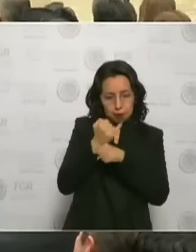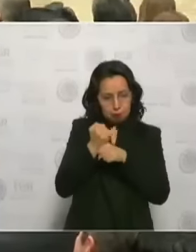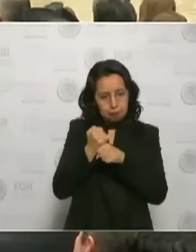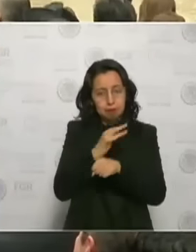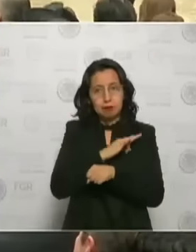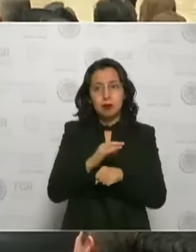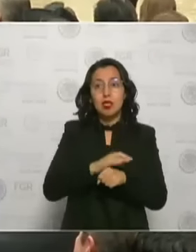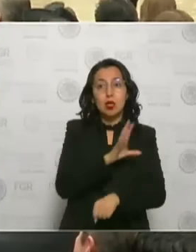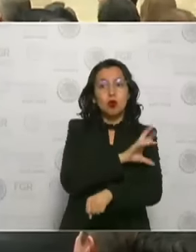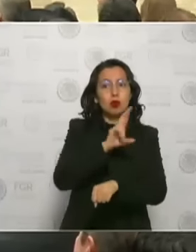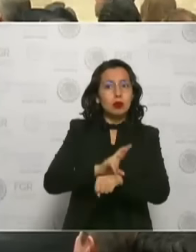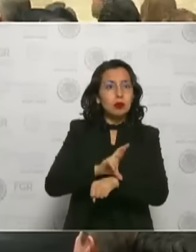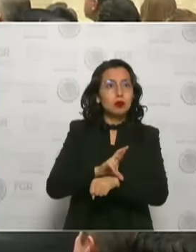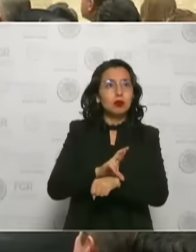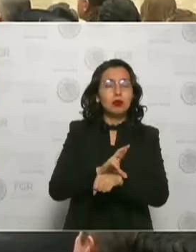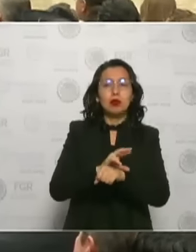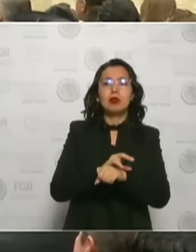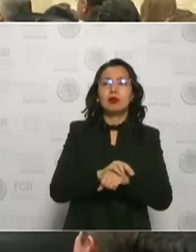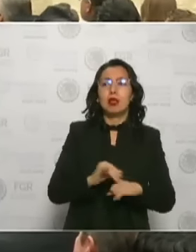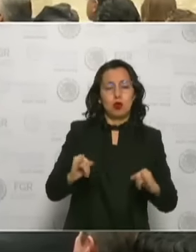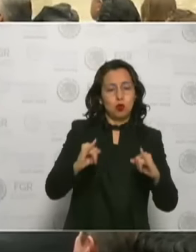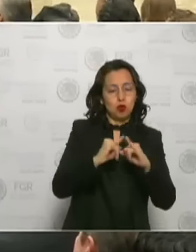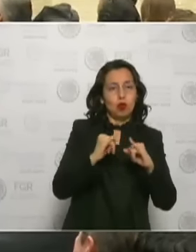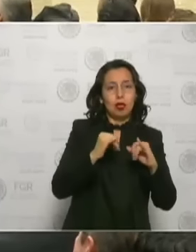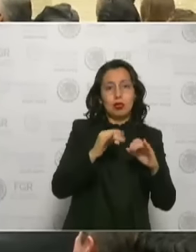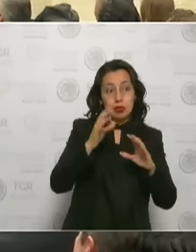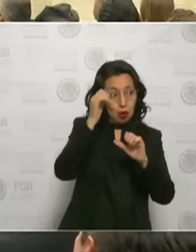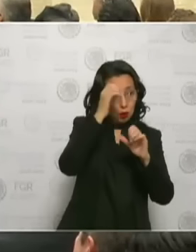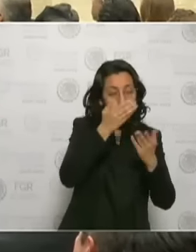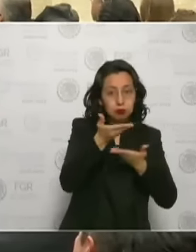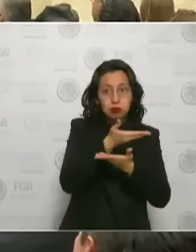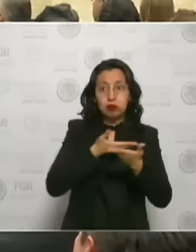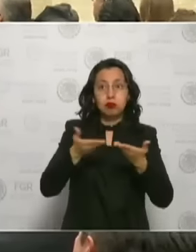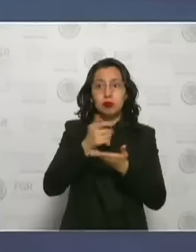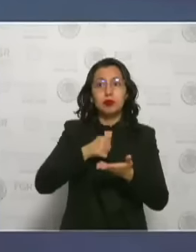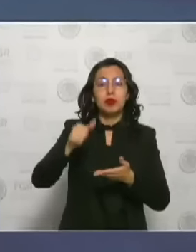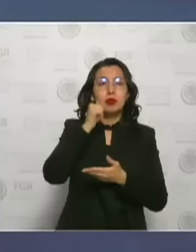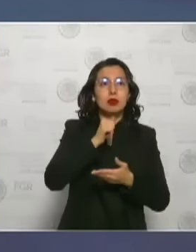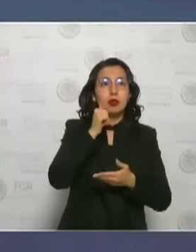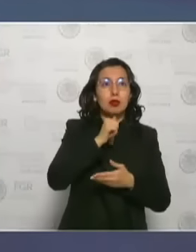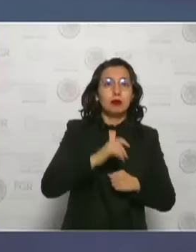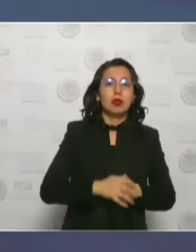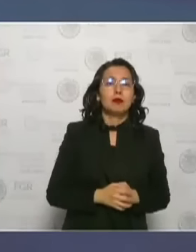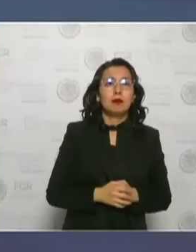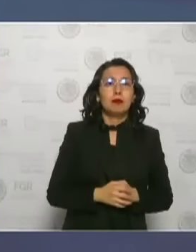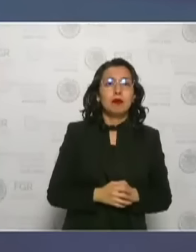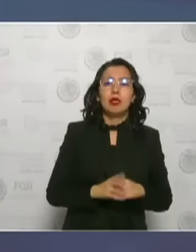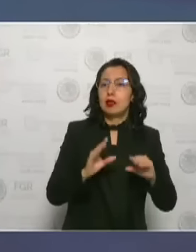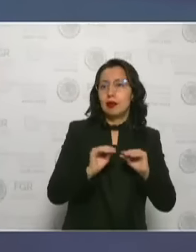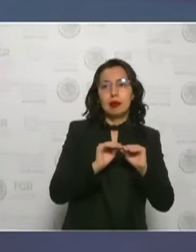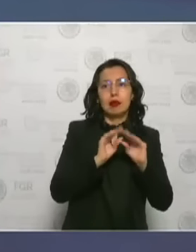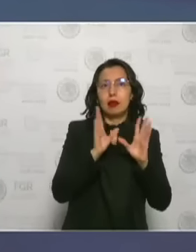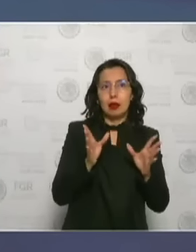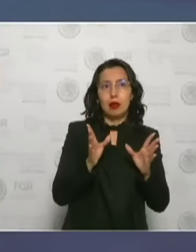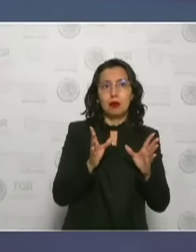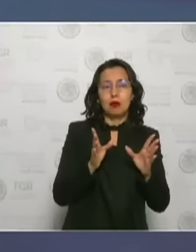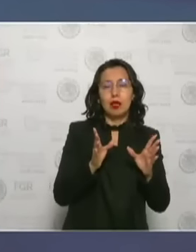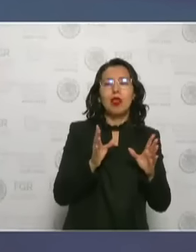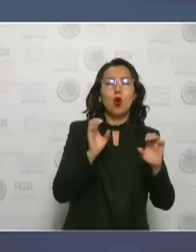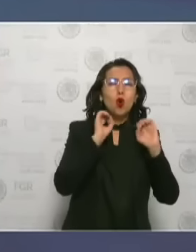coordinación interinstitucional y, por supuesto, la desarticulación de estructuras criminales